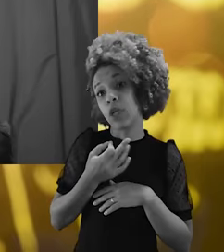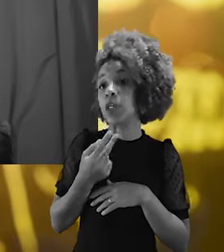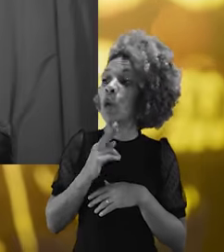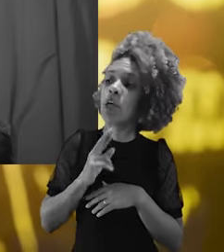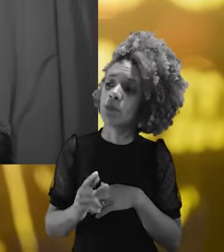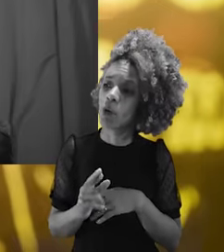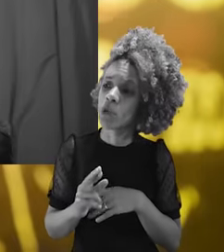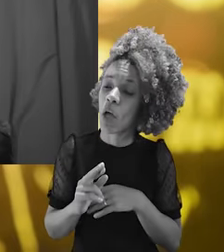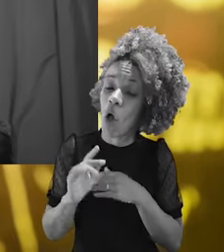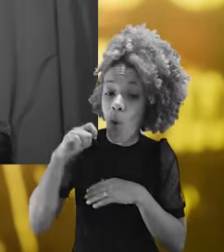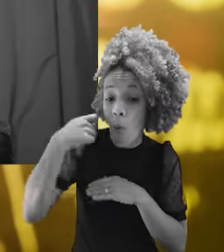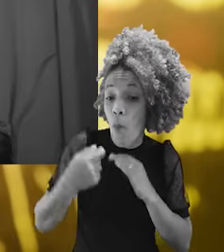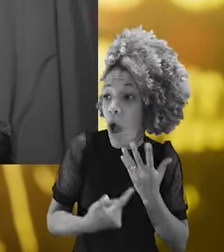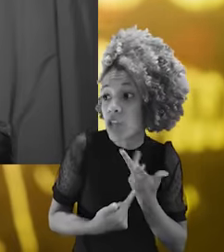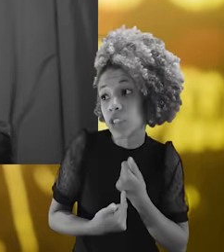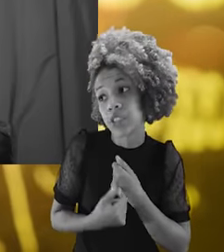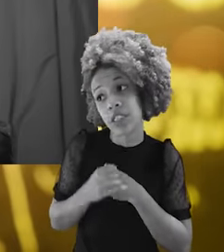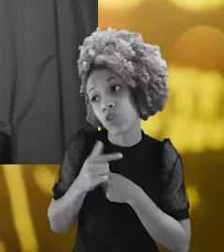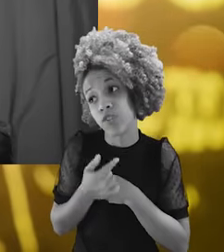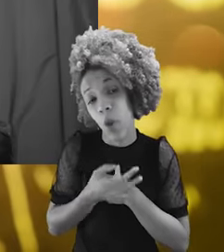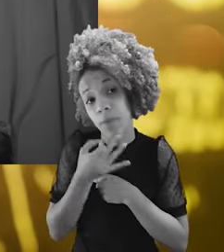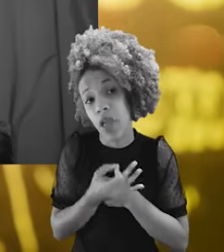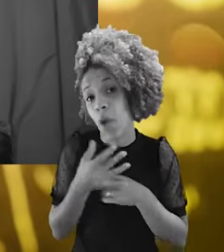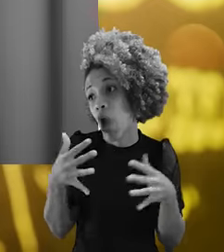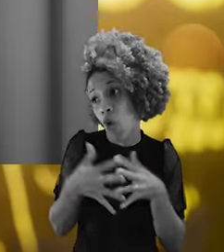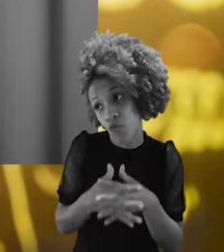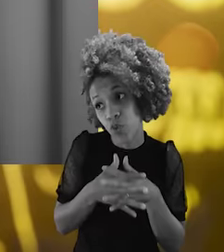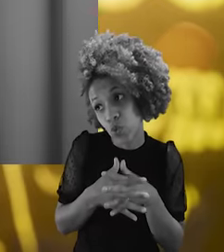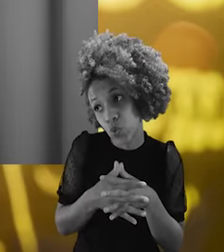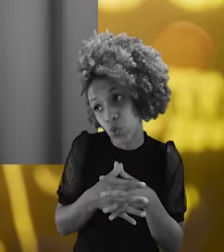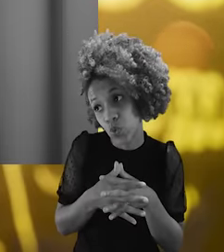artista sem opinião é um artesão Ok porque não tá